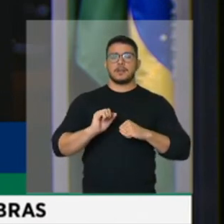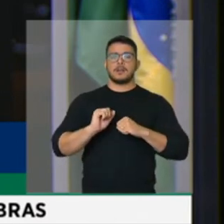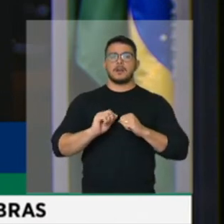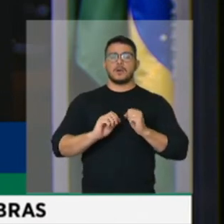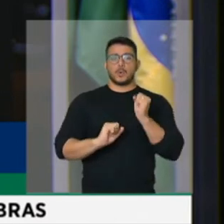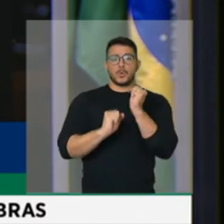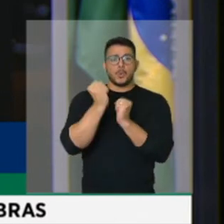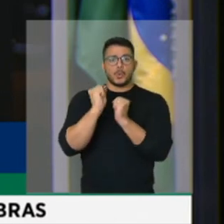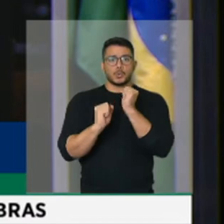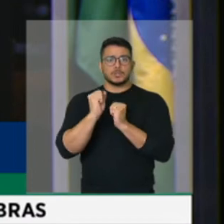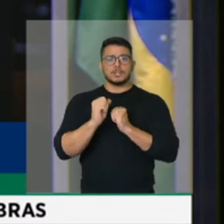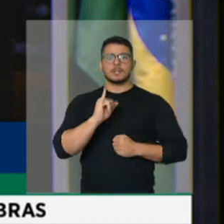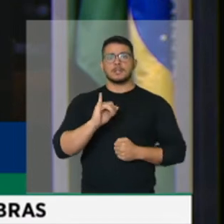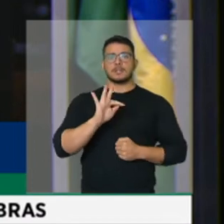QUE GRANDES CONSUMIDORES